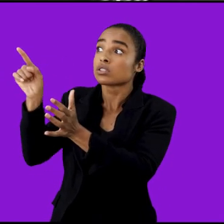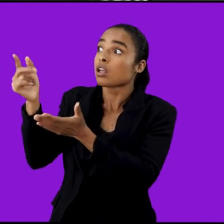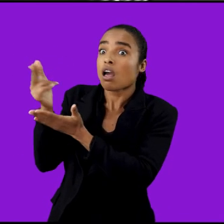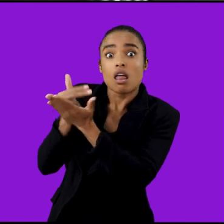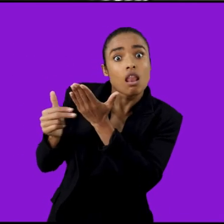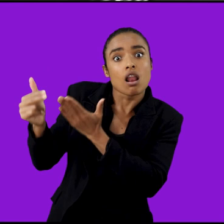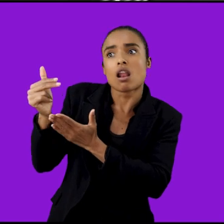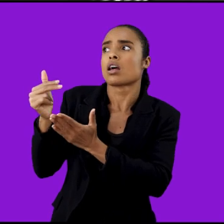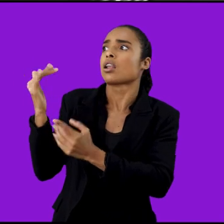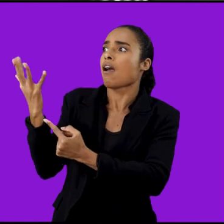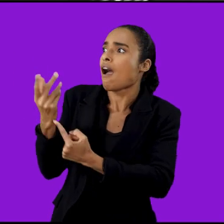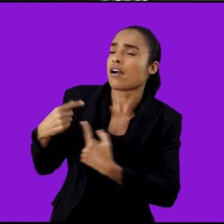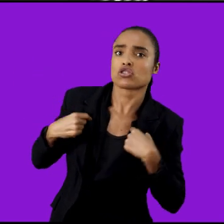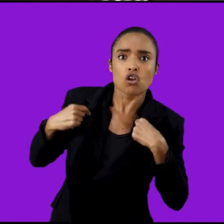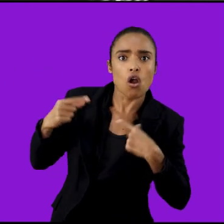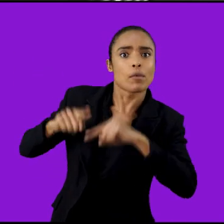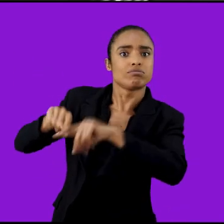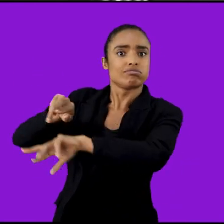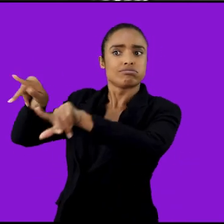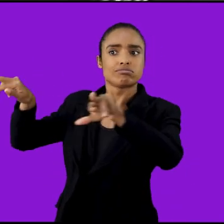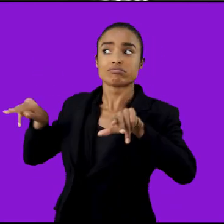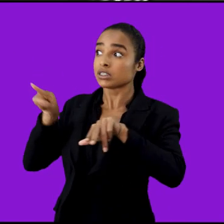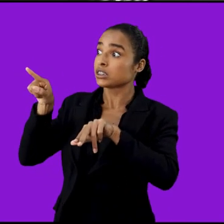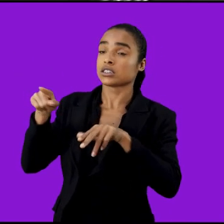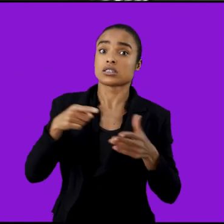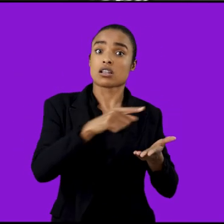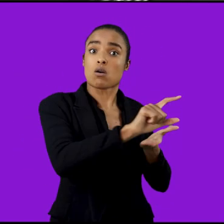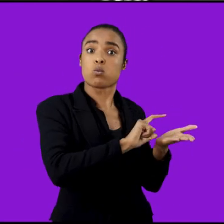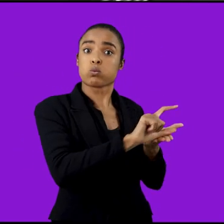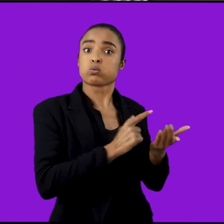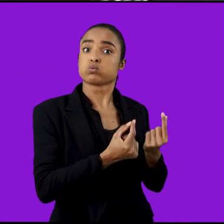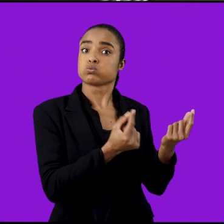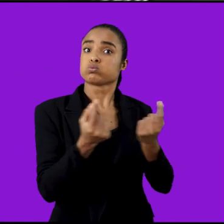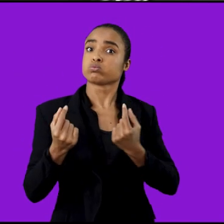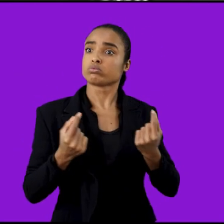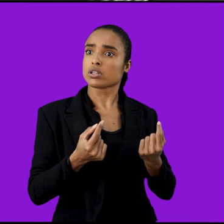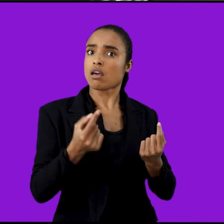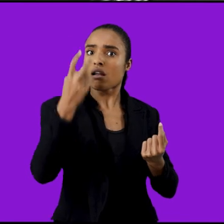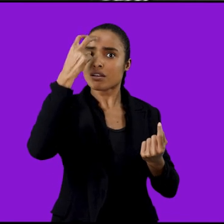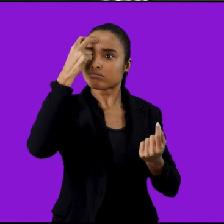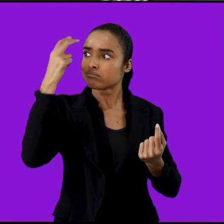que eles desenvolviam. Caramba E assim se tornar detentor da propriedade intelectual que eles desenvolvia